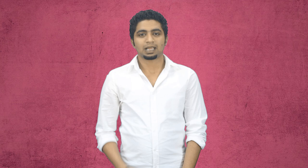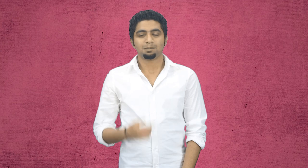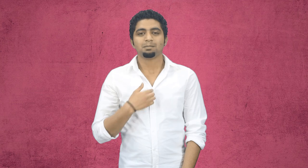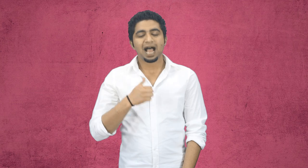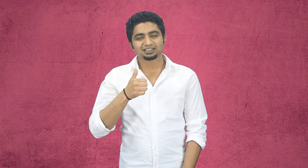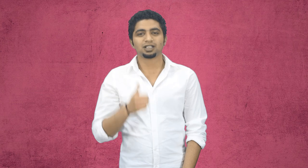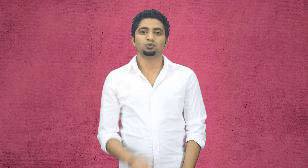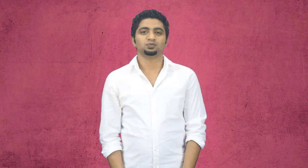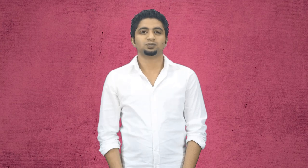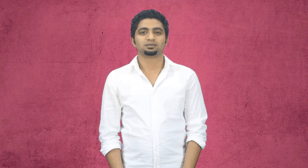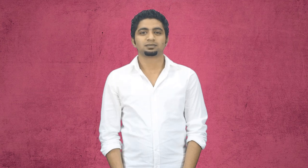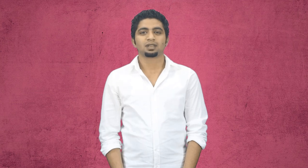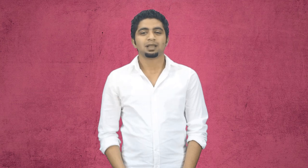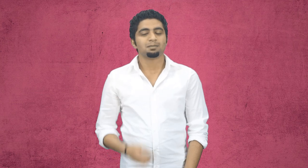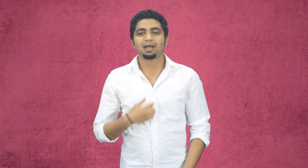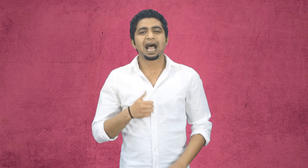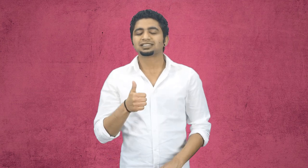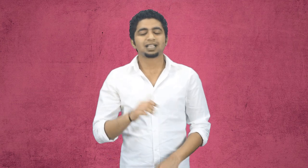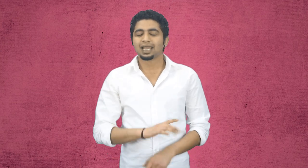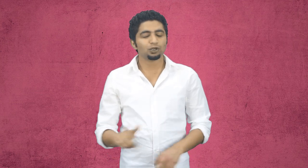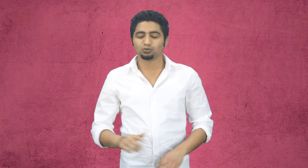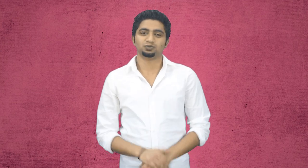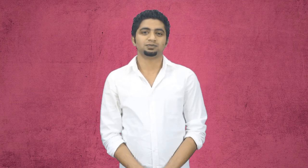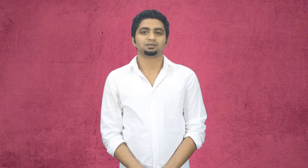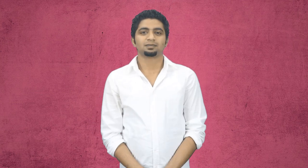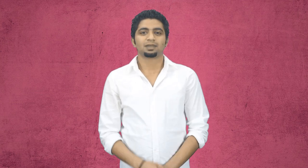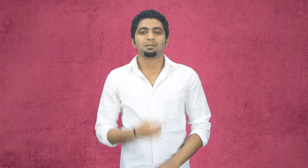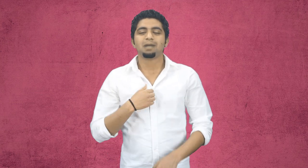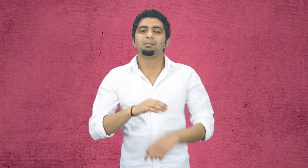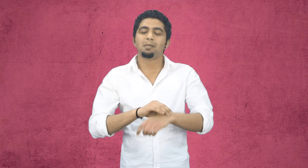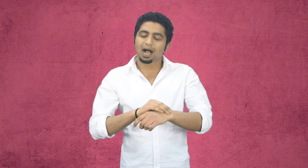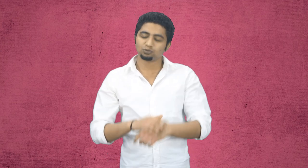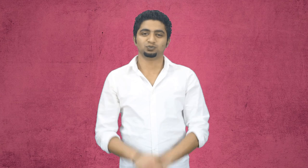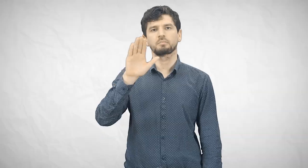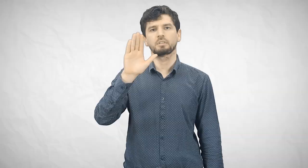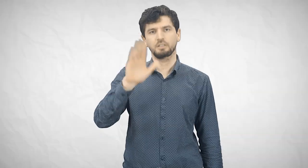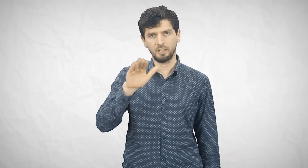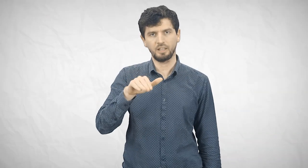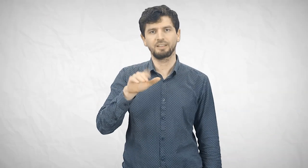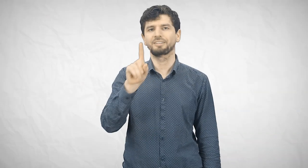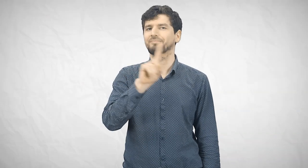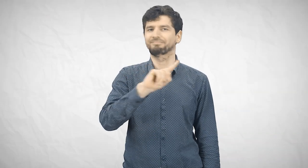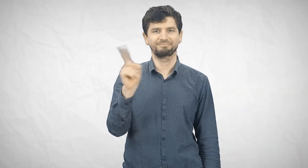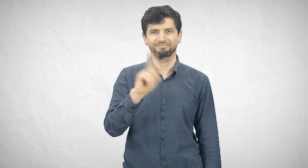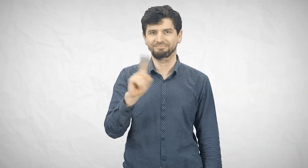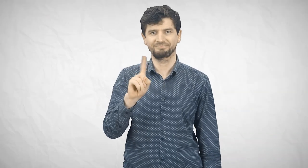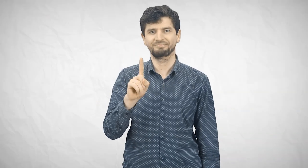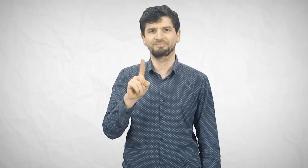Mir geht es gut. Mir geht es nicht gut. Ich fühle mich krank. Ja Nein